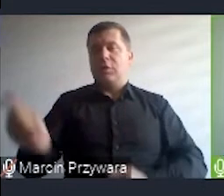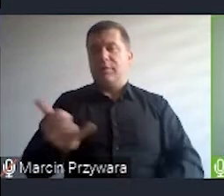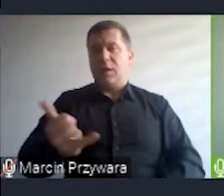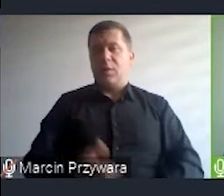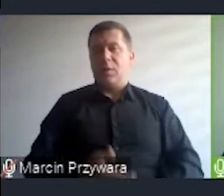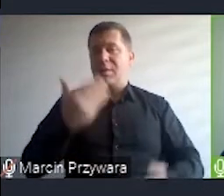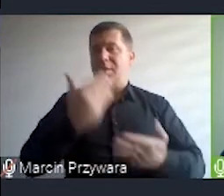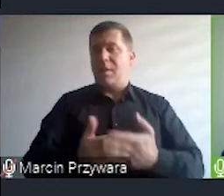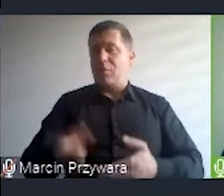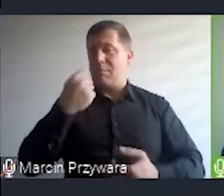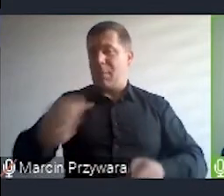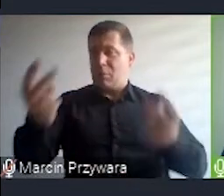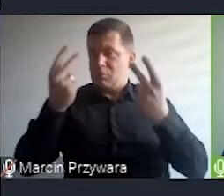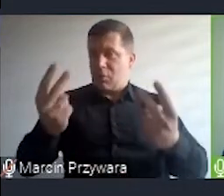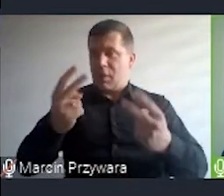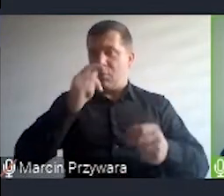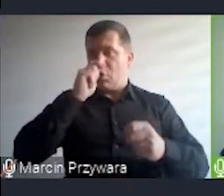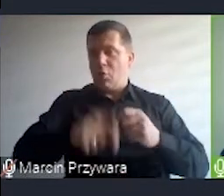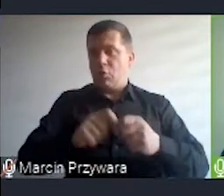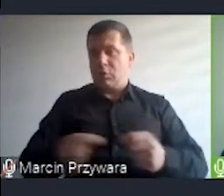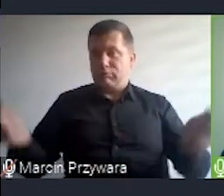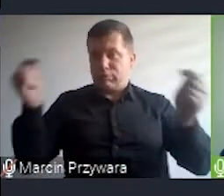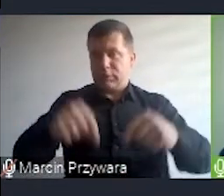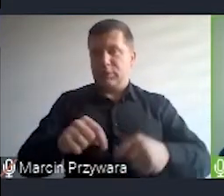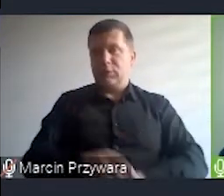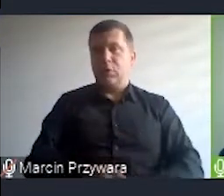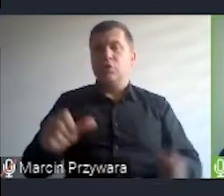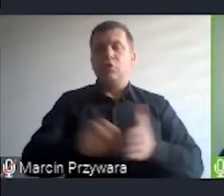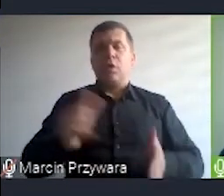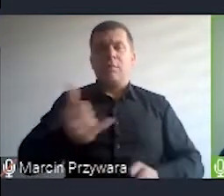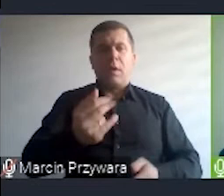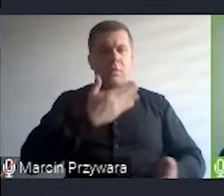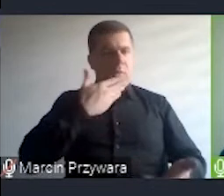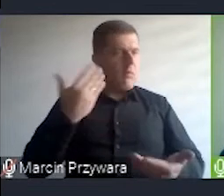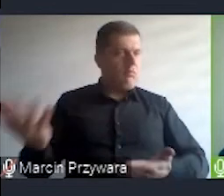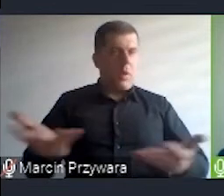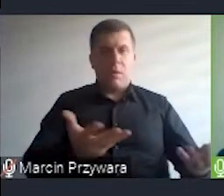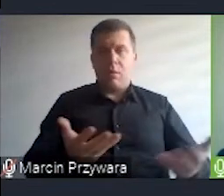i dlatego jest to bardzo ważne, bo kontroler który przyjdzie, środka trwałego na miejscu nie ma,